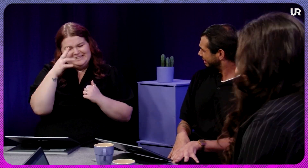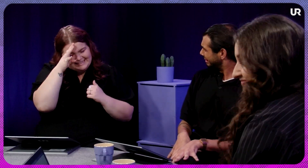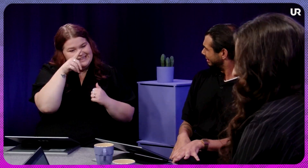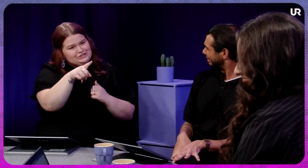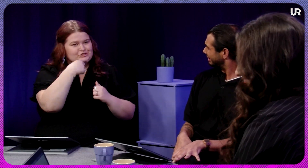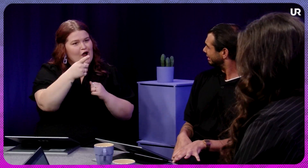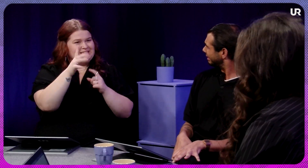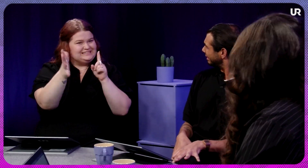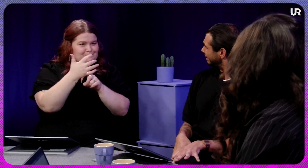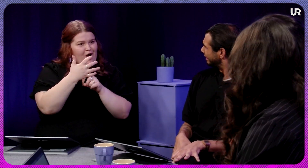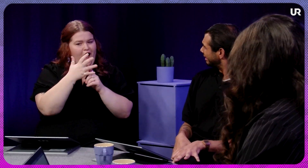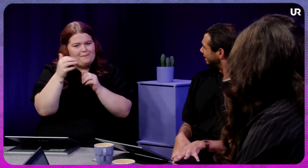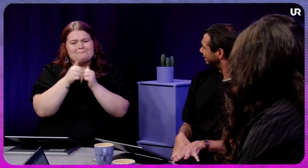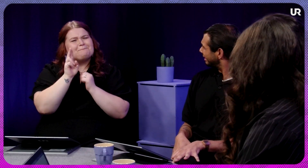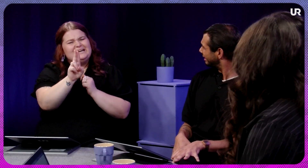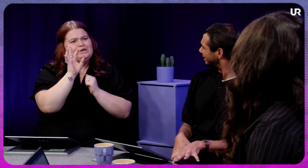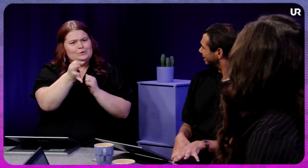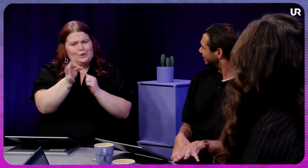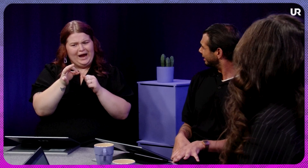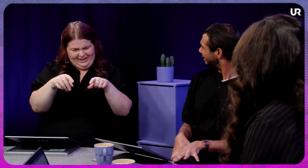Josephine: Usch. Men jag undrar...